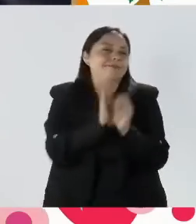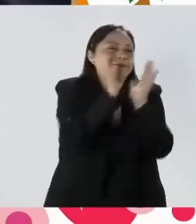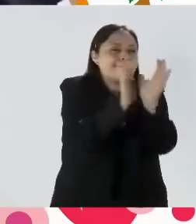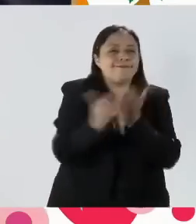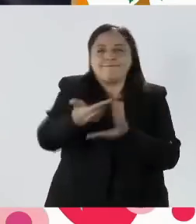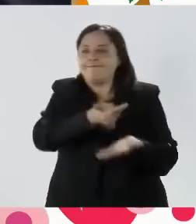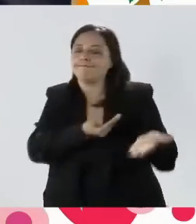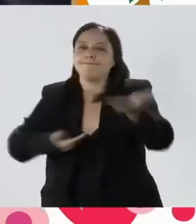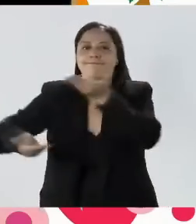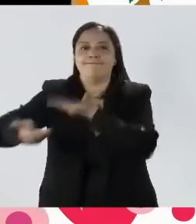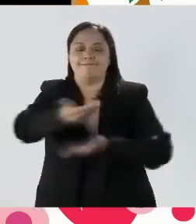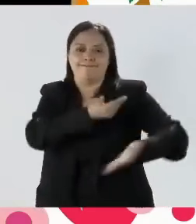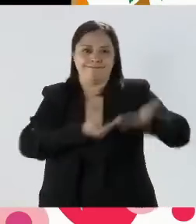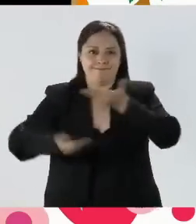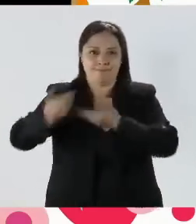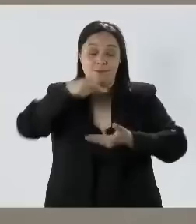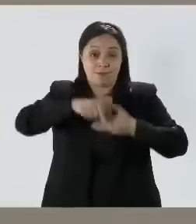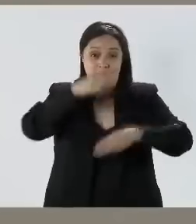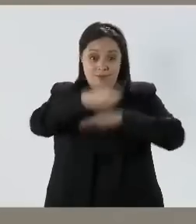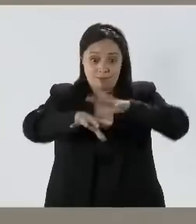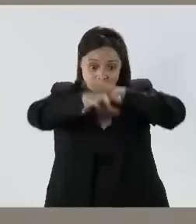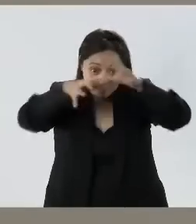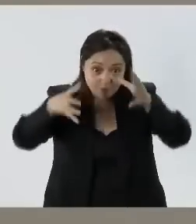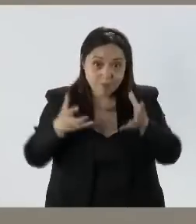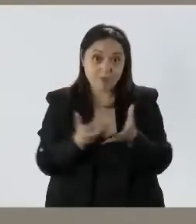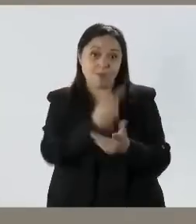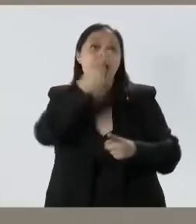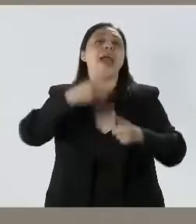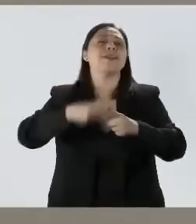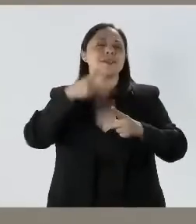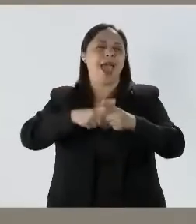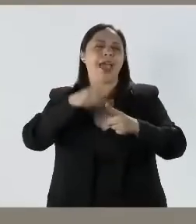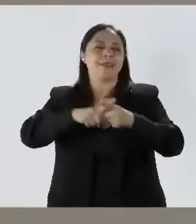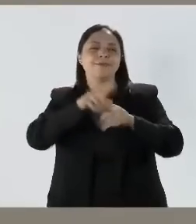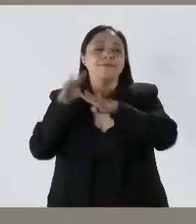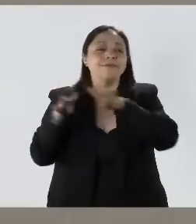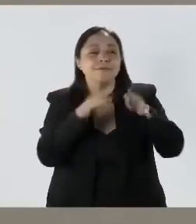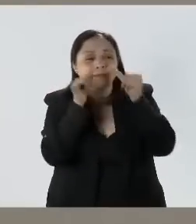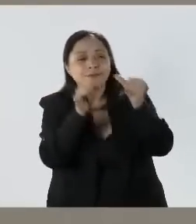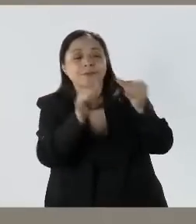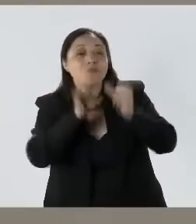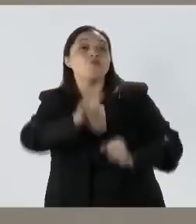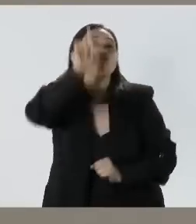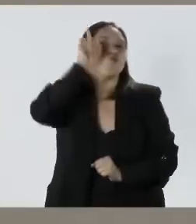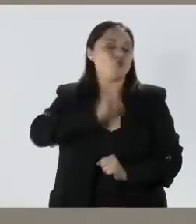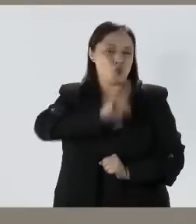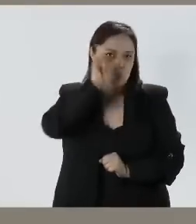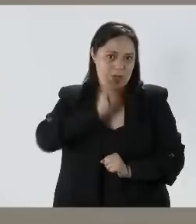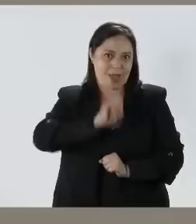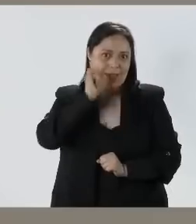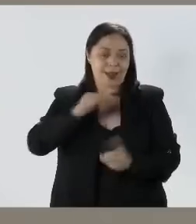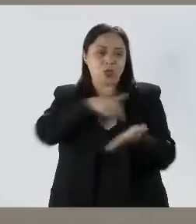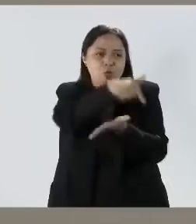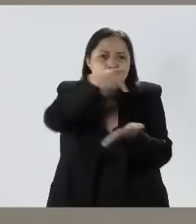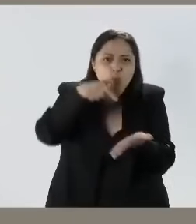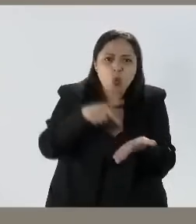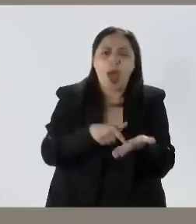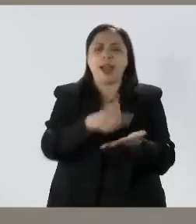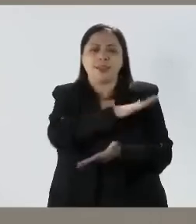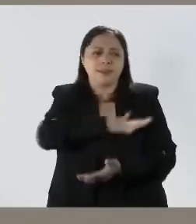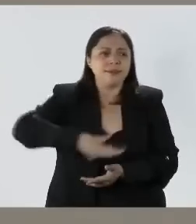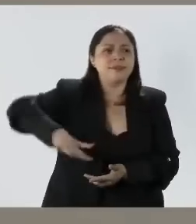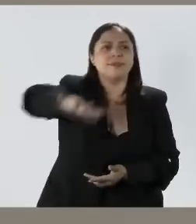un mundial con protagonismo de las mujeres grandes espacios públicos aliados con la diversidad y por